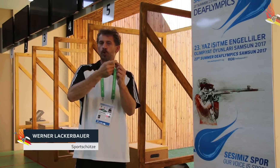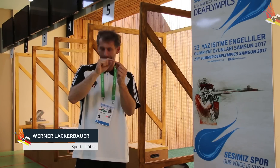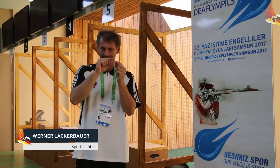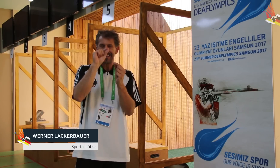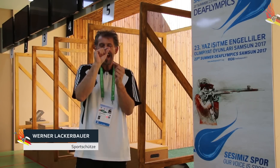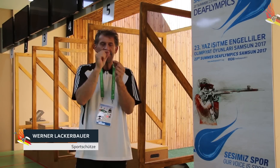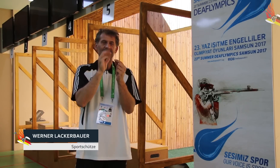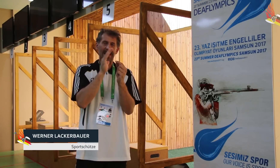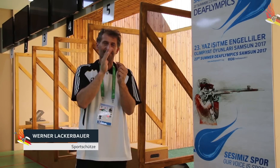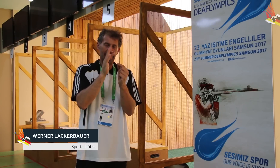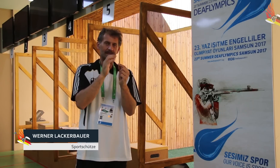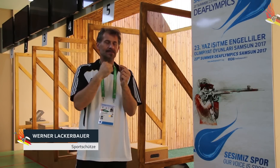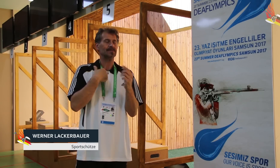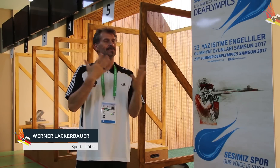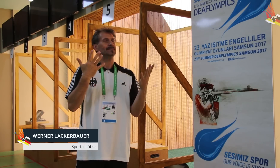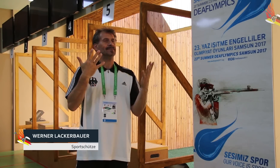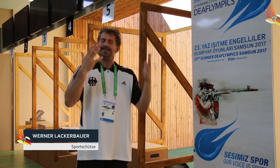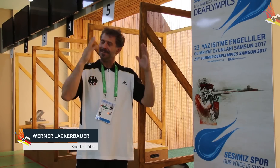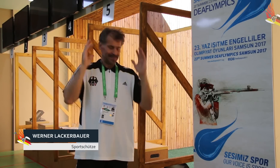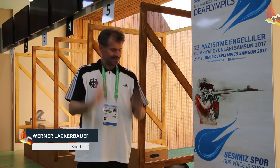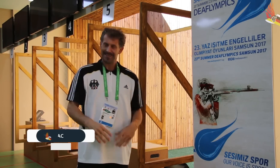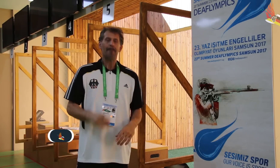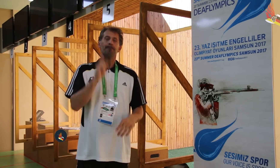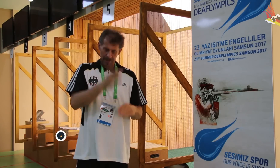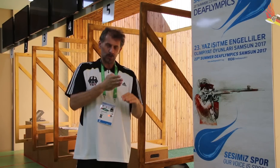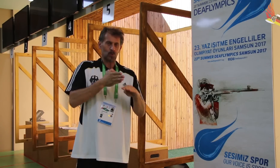Der Abzug Meine Pistole bereitete mir Probleme aber was sollte ich tun, da musste ich nun mal durch.